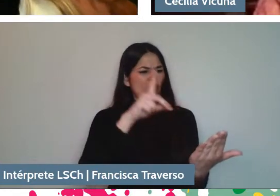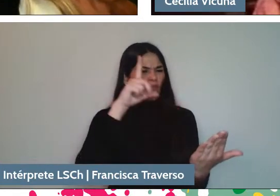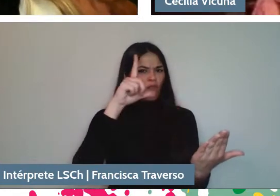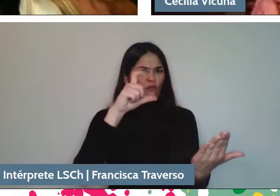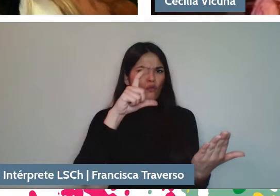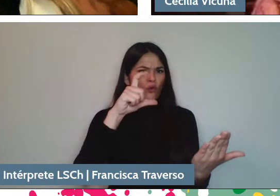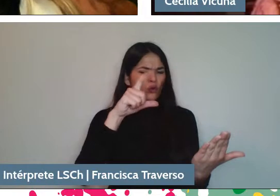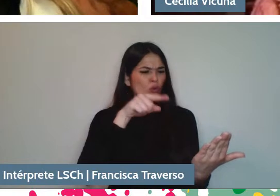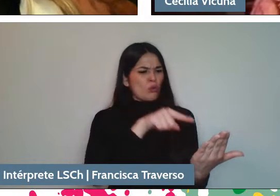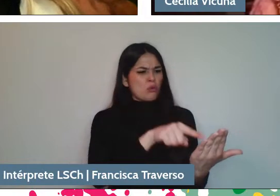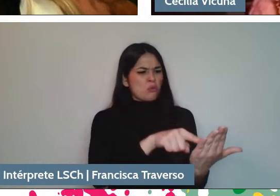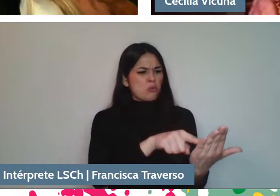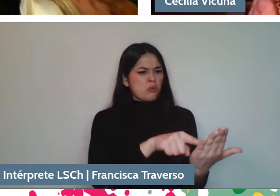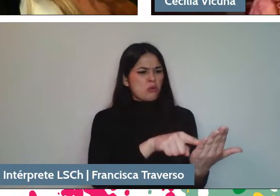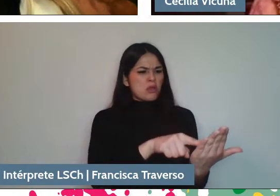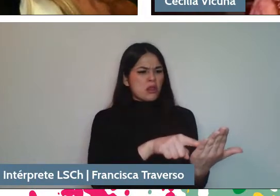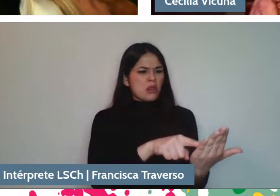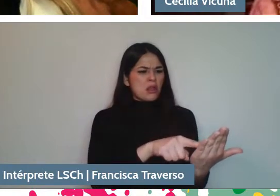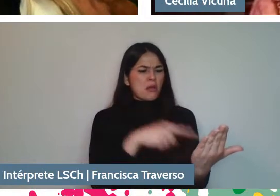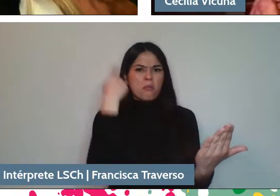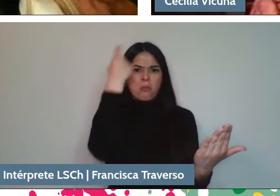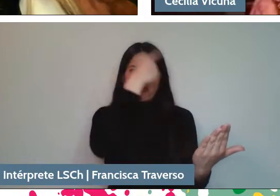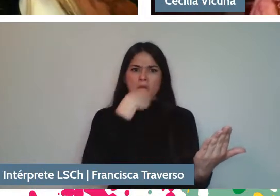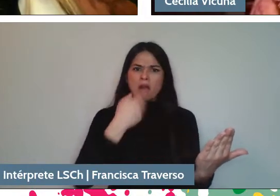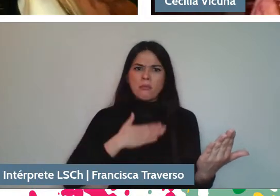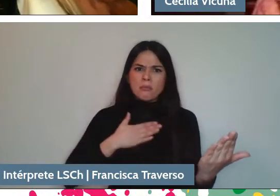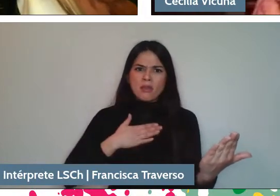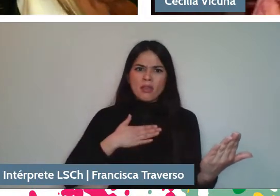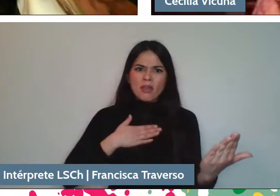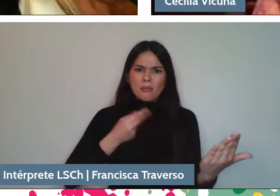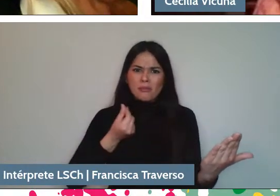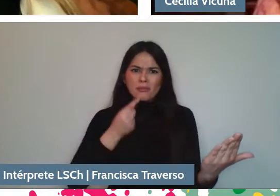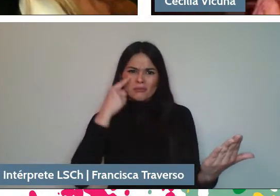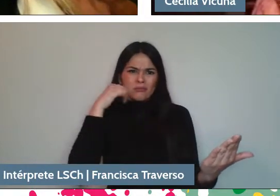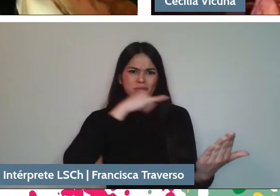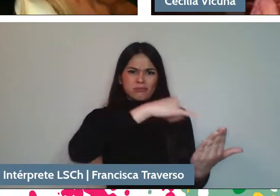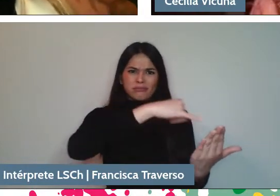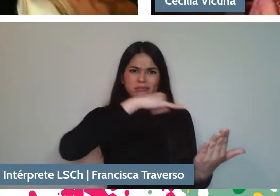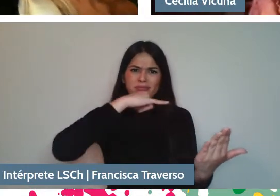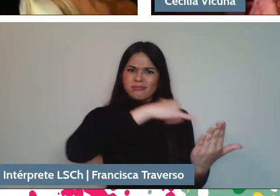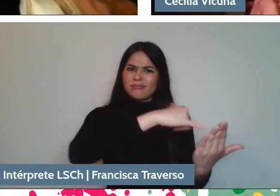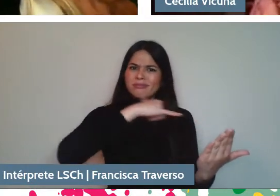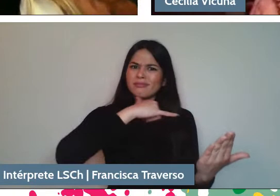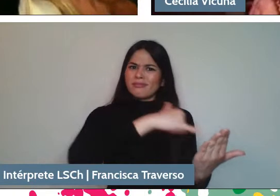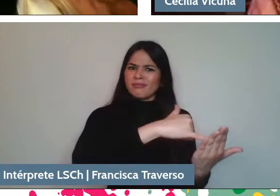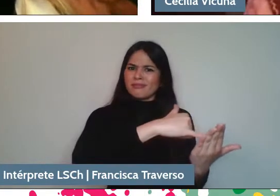y era como ver un retrato de Cecilia, o sea era igualita a mí. Entonces yo vie eso, dije: "Esta soy yo".